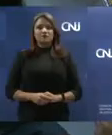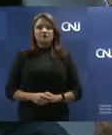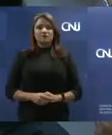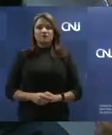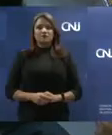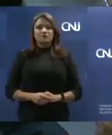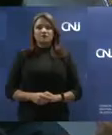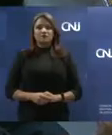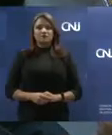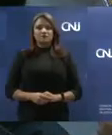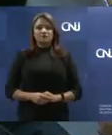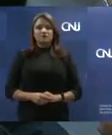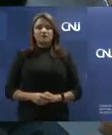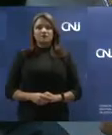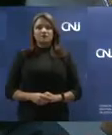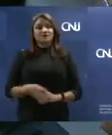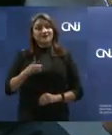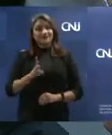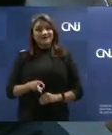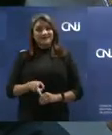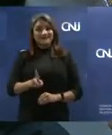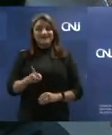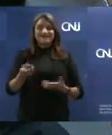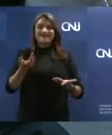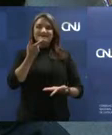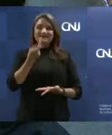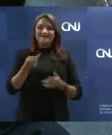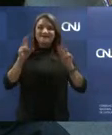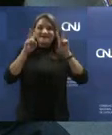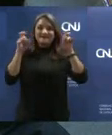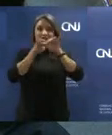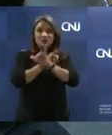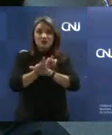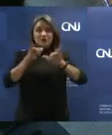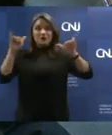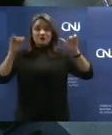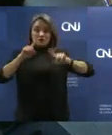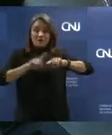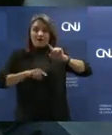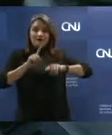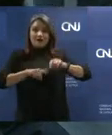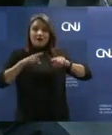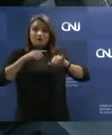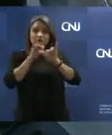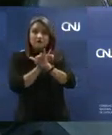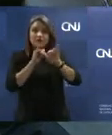Em prosseguimento para falar sobre a divulgação de material informativo de preparação para o casamento civil.